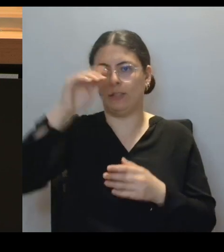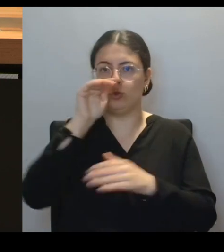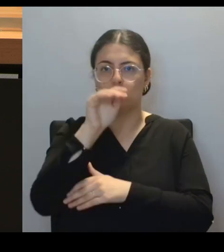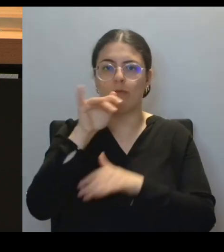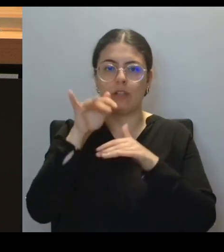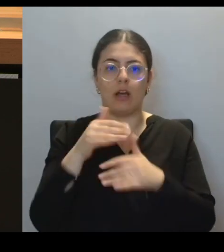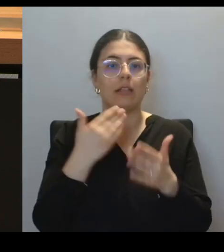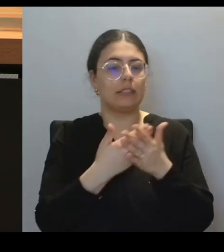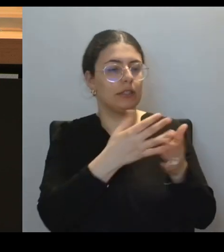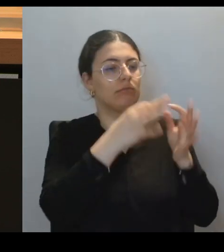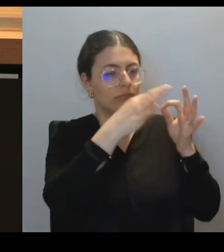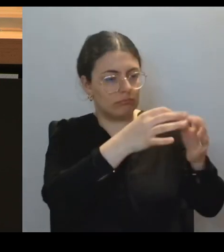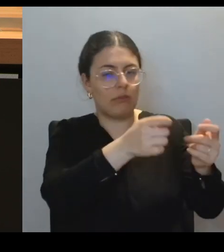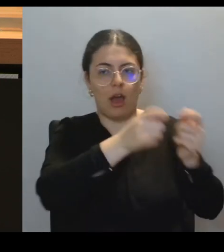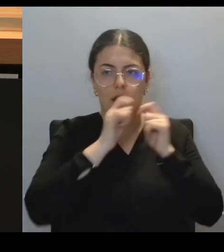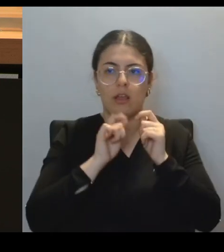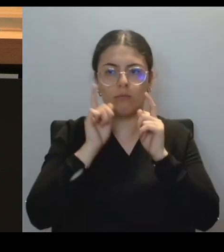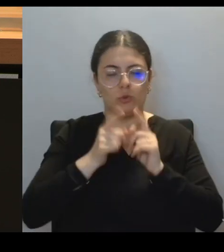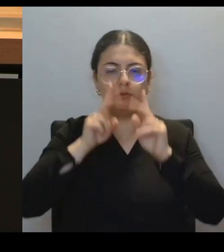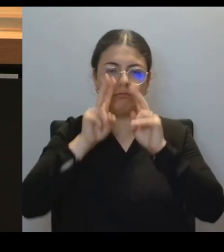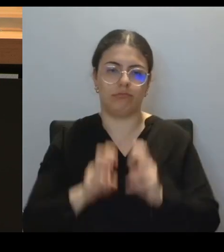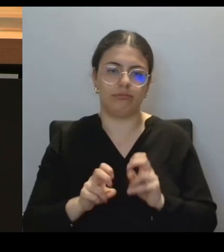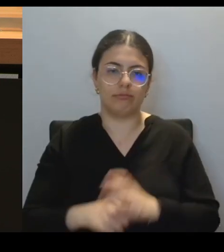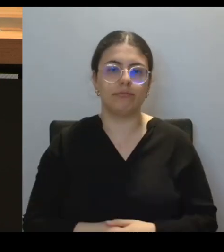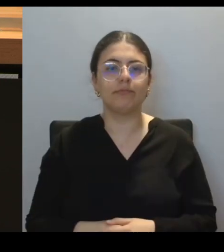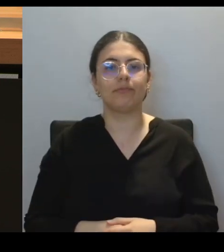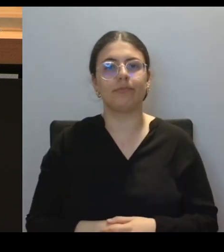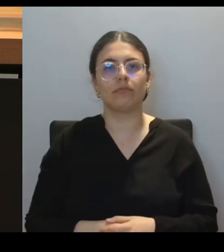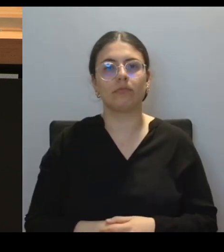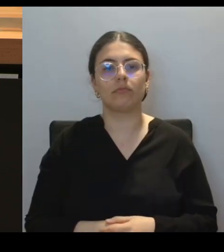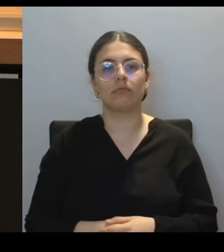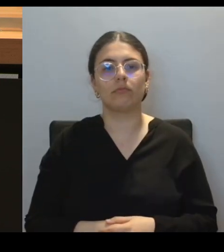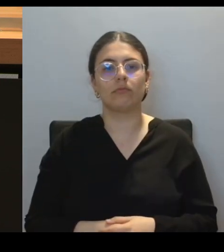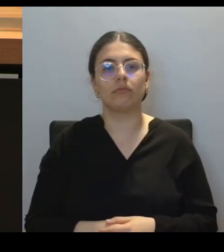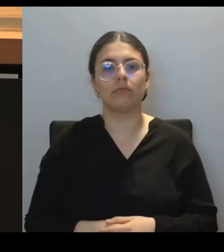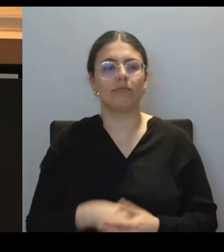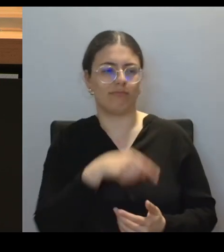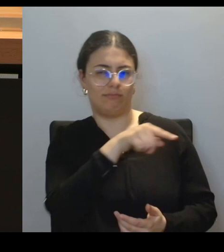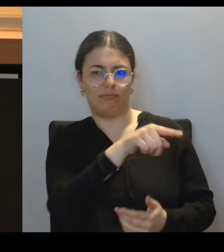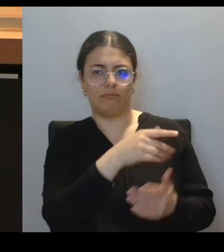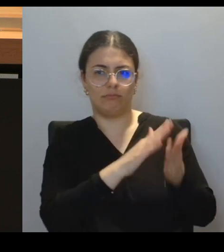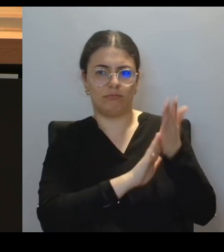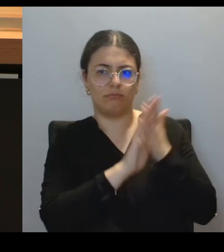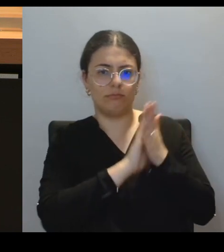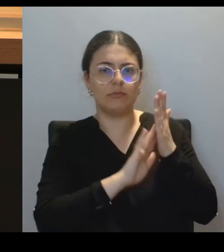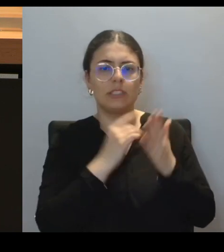Dann schreiben Sie, dieser Bericht soll anknüpfen an den Kultur und Kreativwirtschaft Index, den es schon gab.